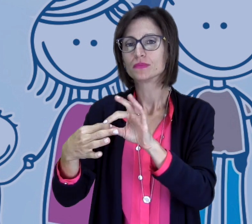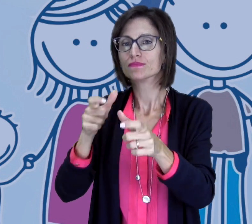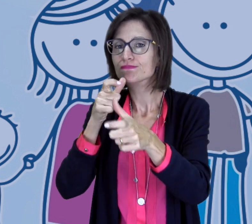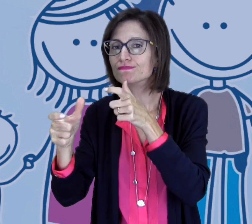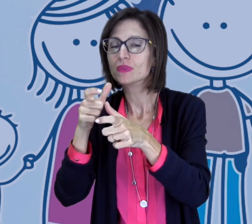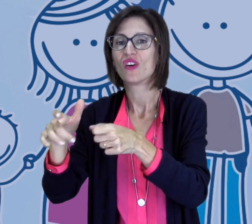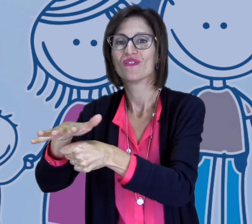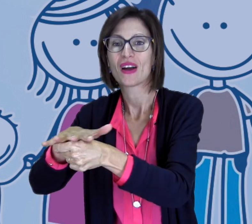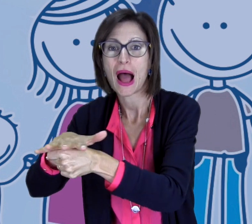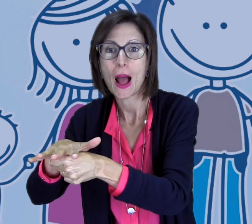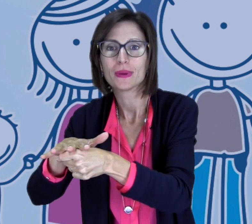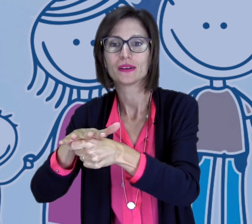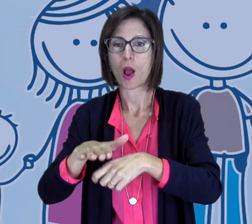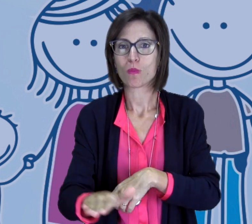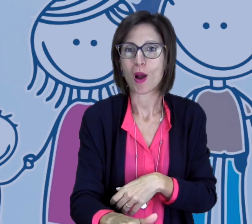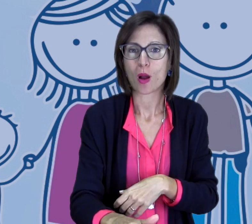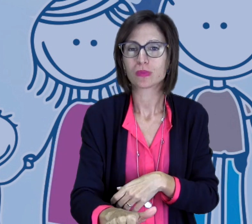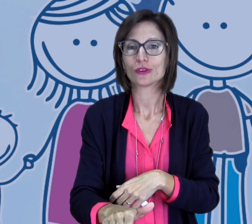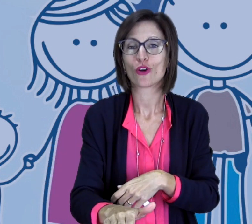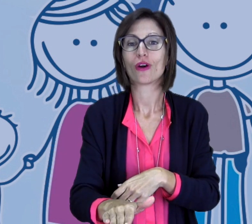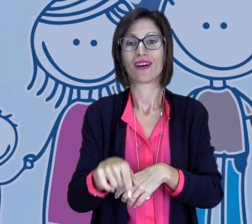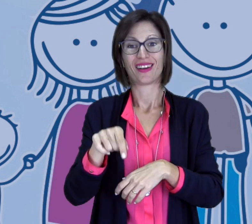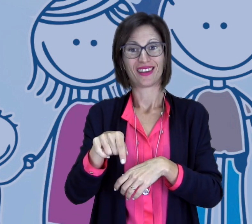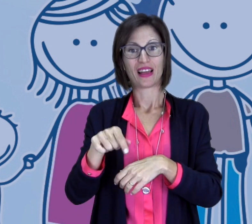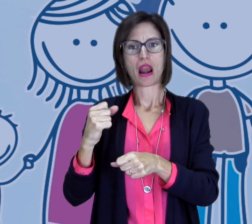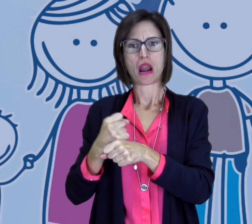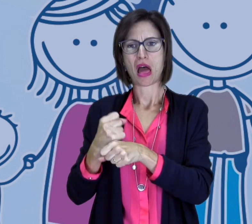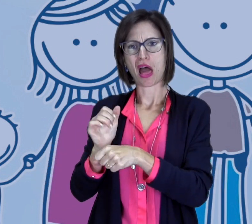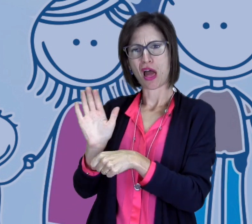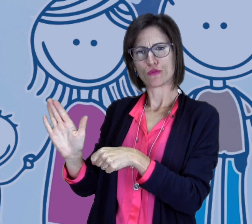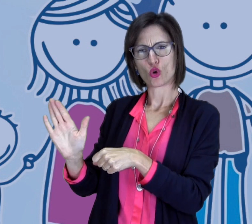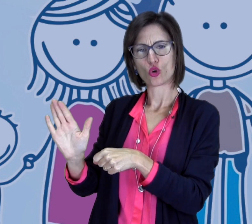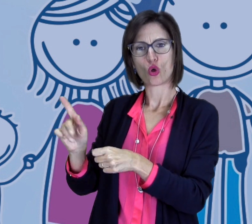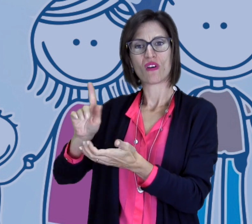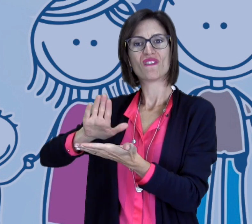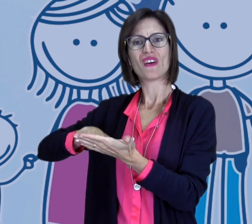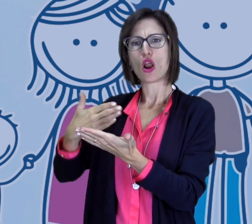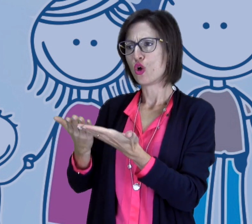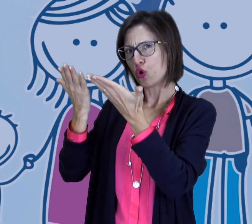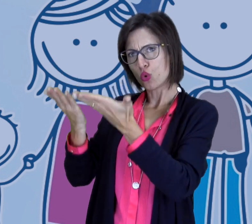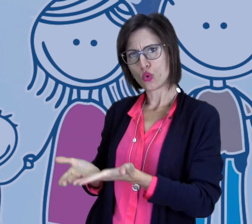bambino il suo valore è riconosciuto anche dalla legge 104 e